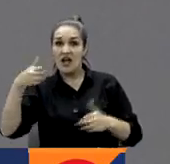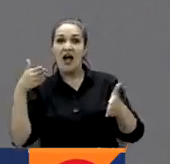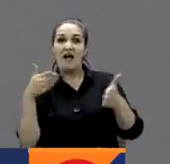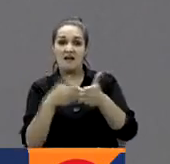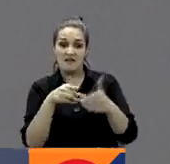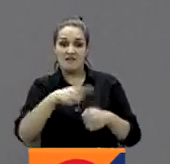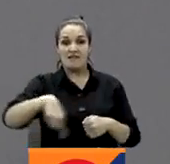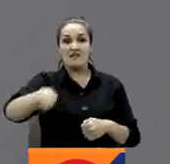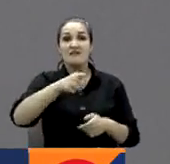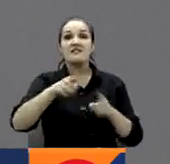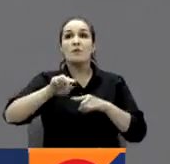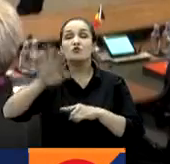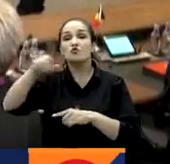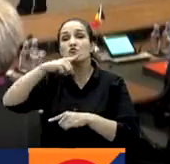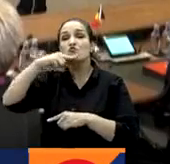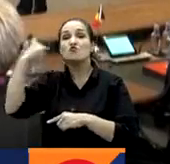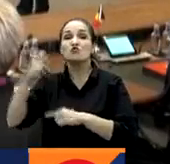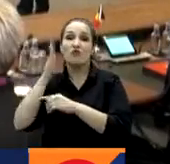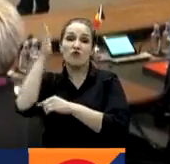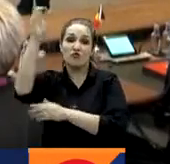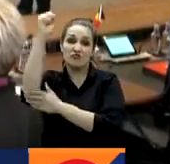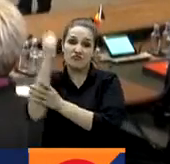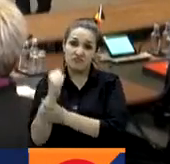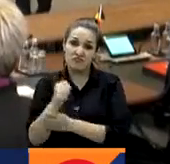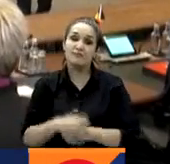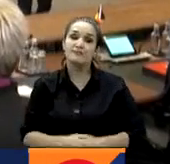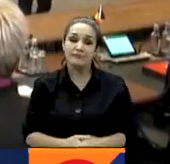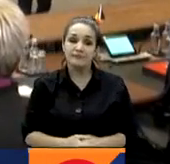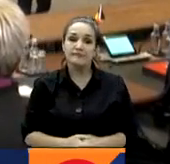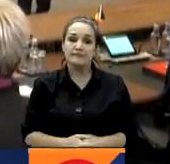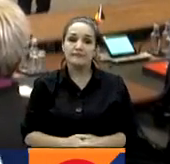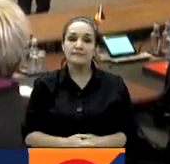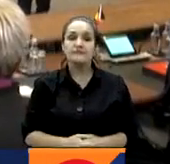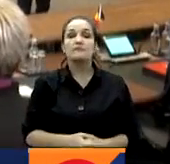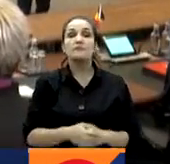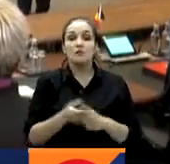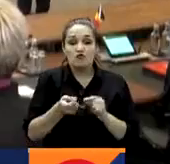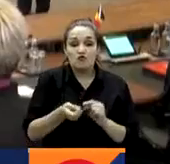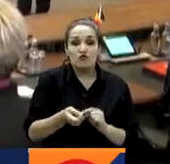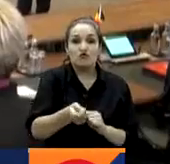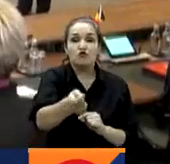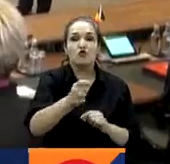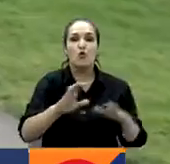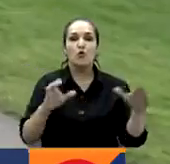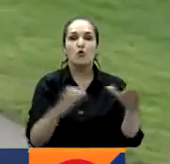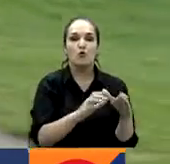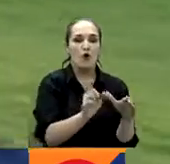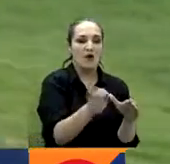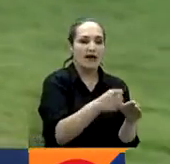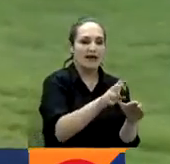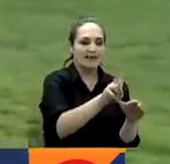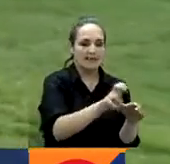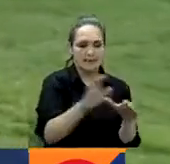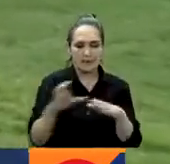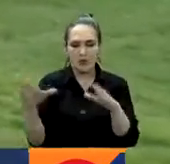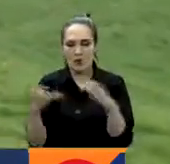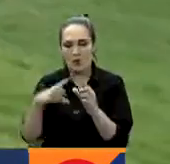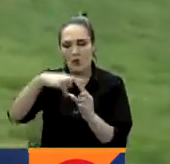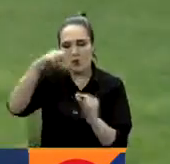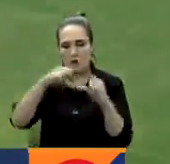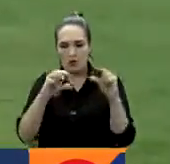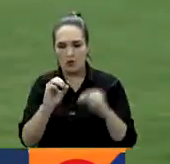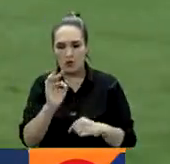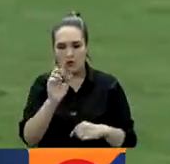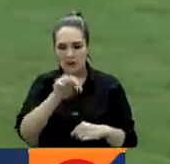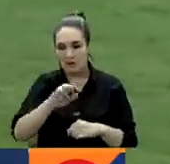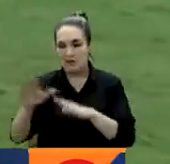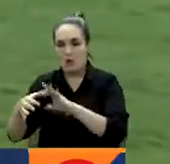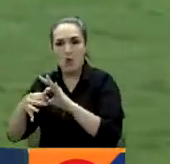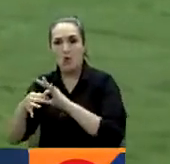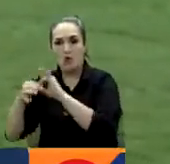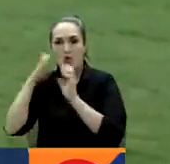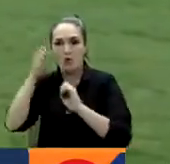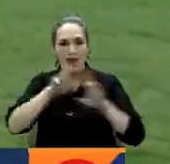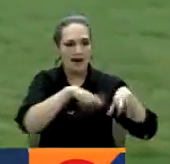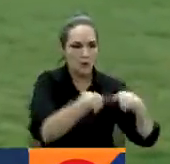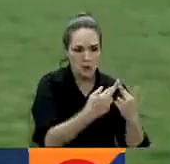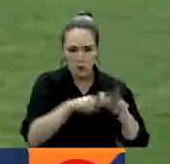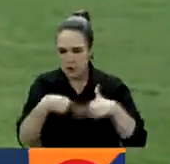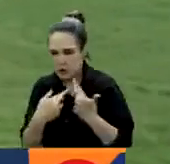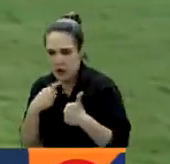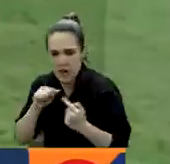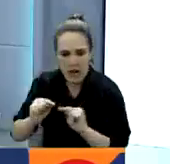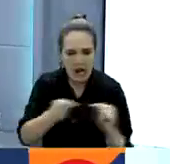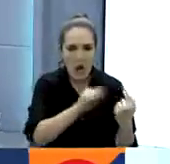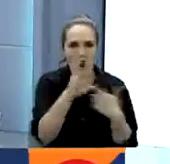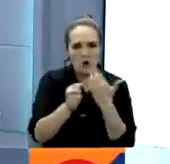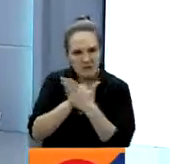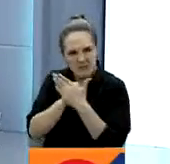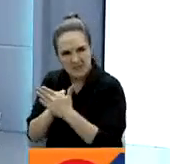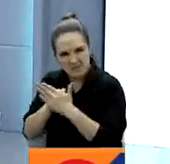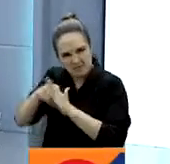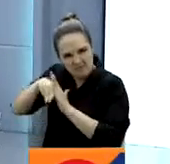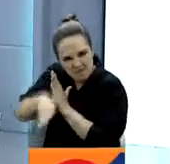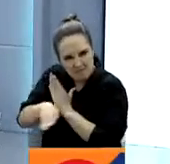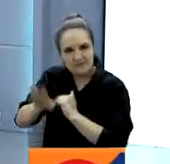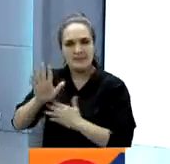SIGUE ACTIVA.